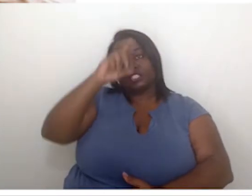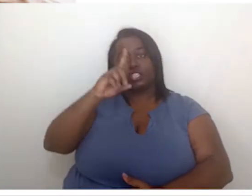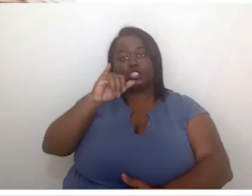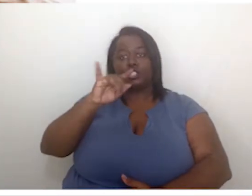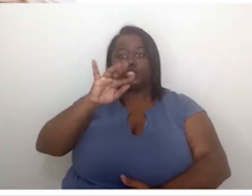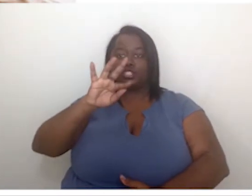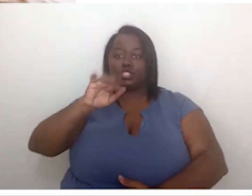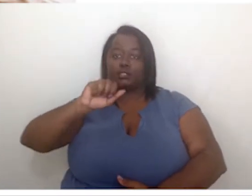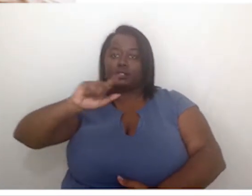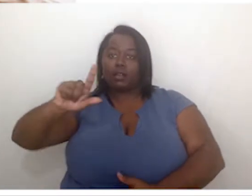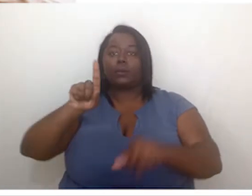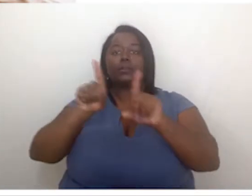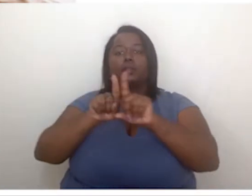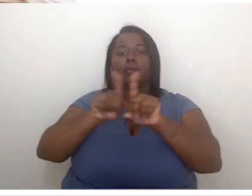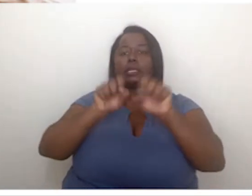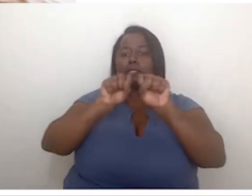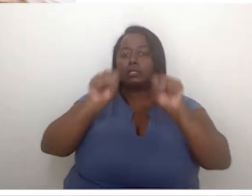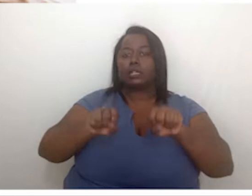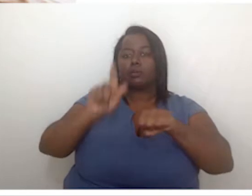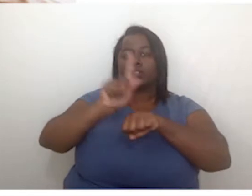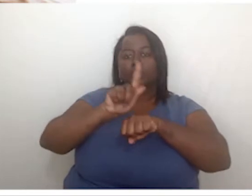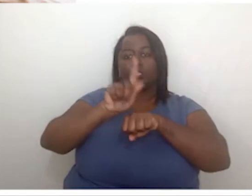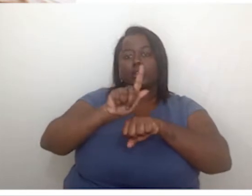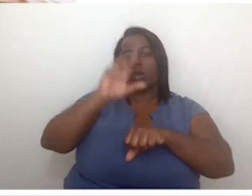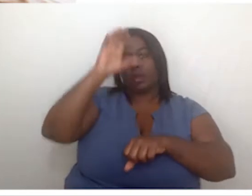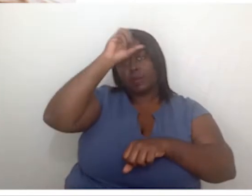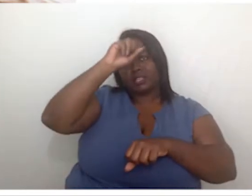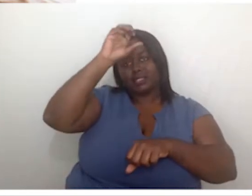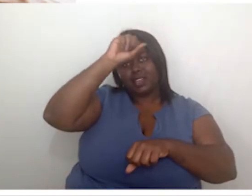apenas como un repositorio de material didáctico.